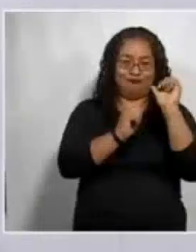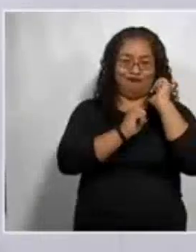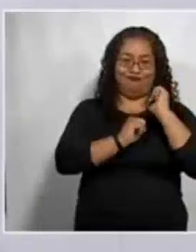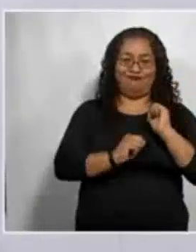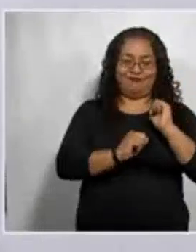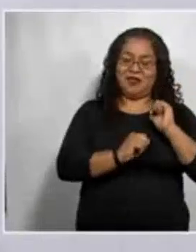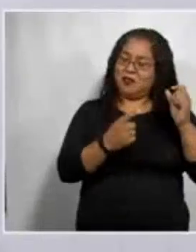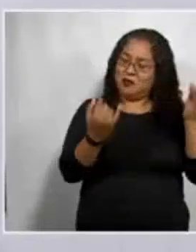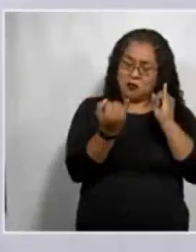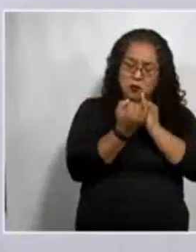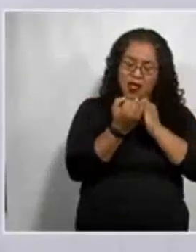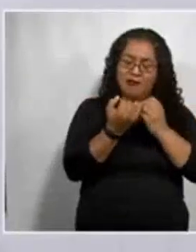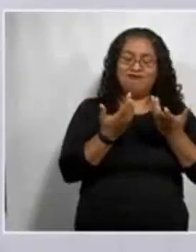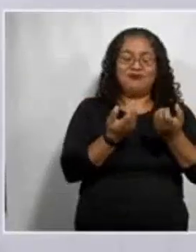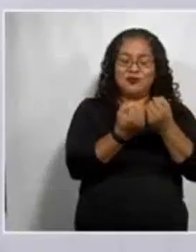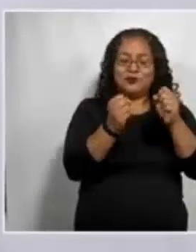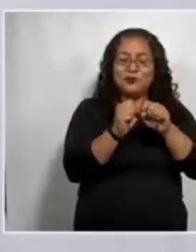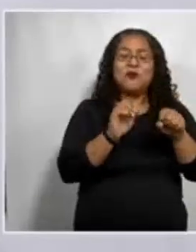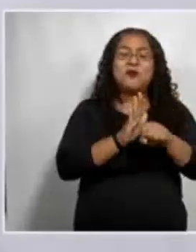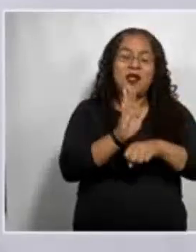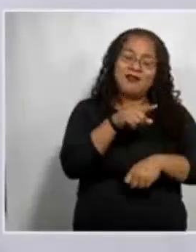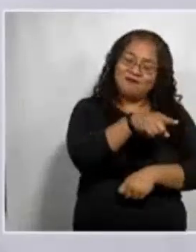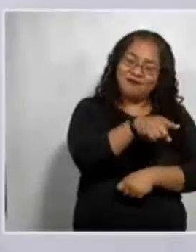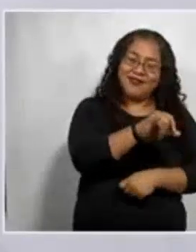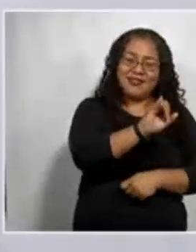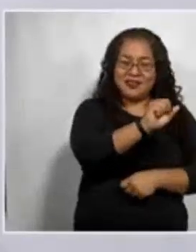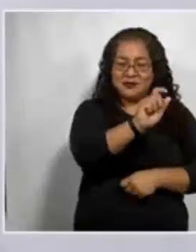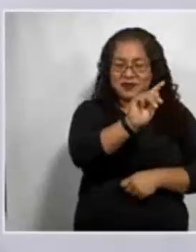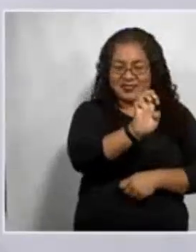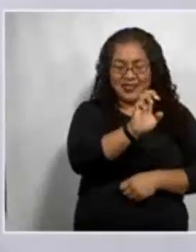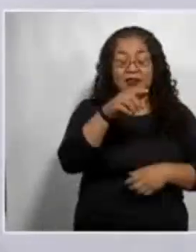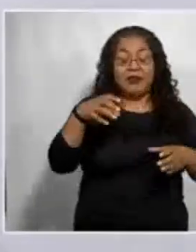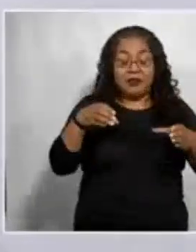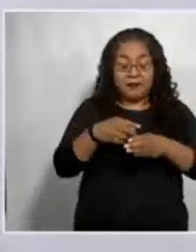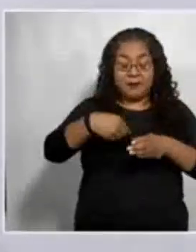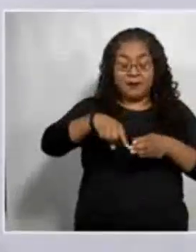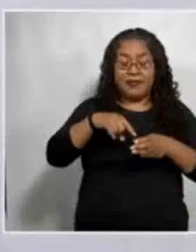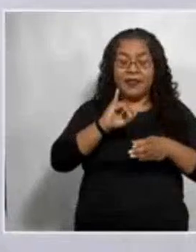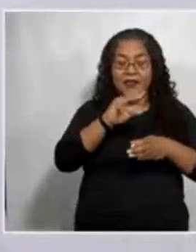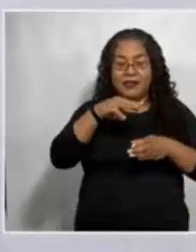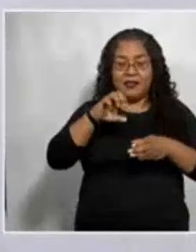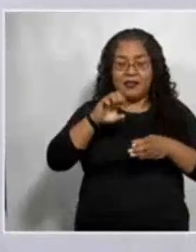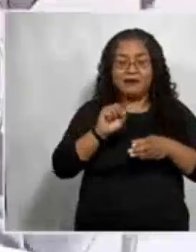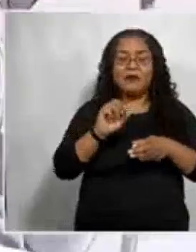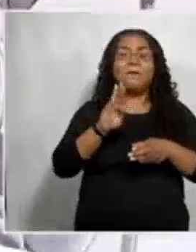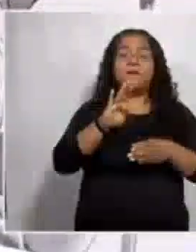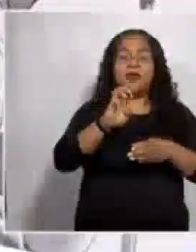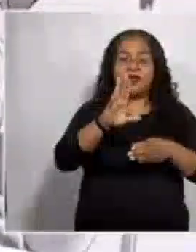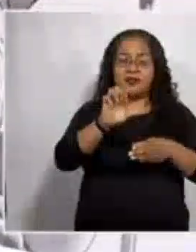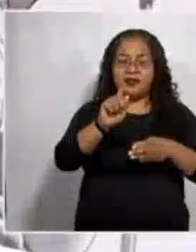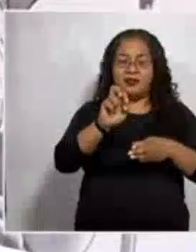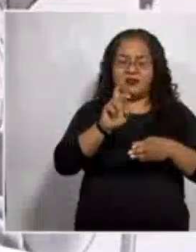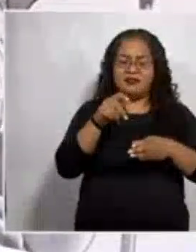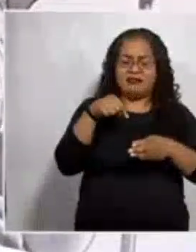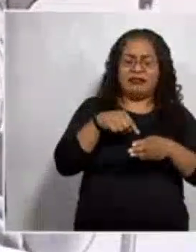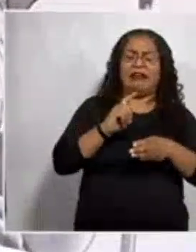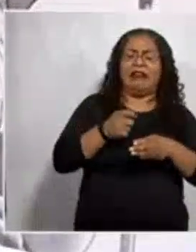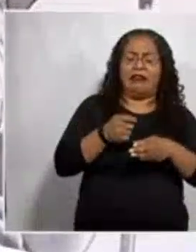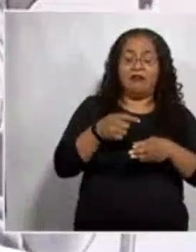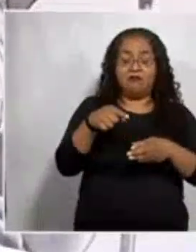de la República y el IMS bienestar y los sistemas estatales son para aquellos que no tienen